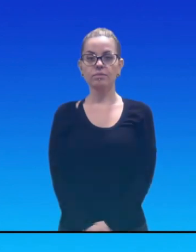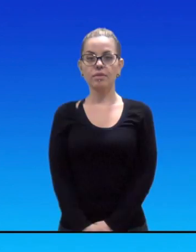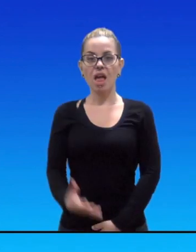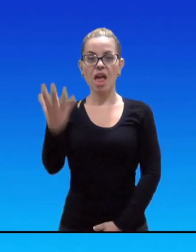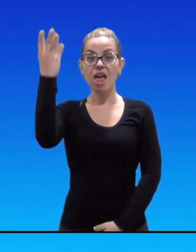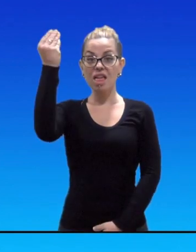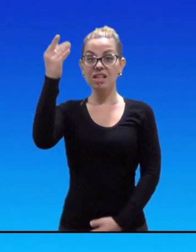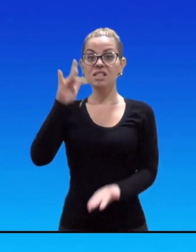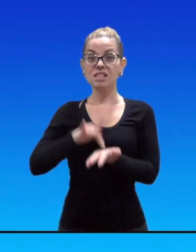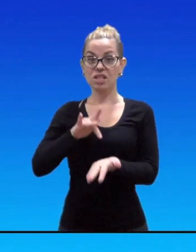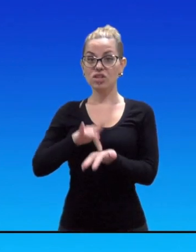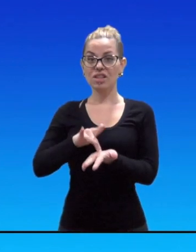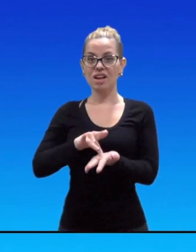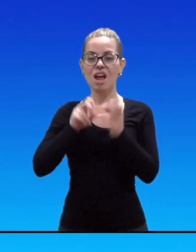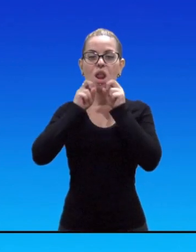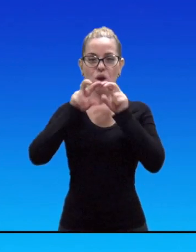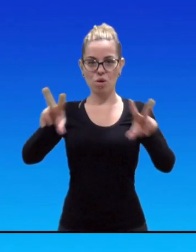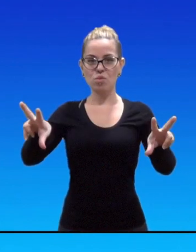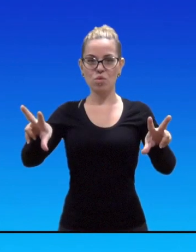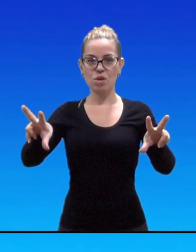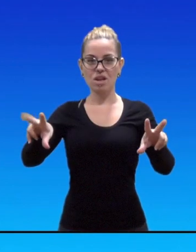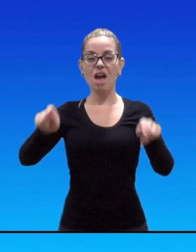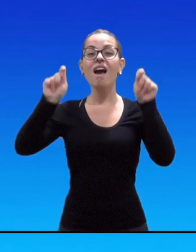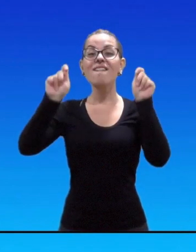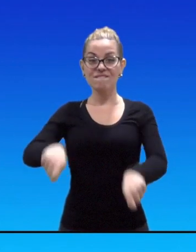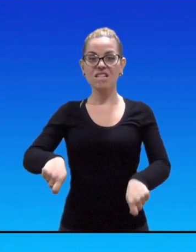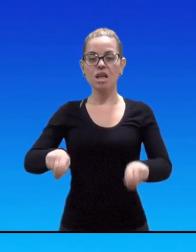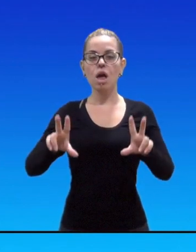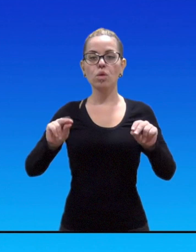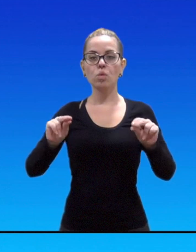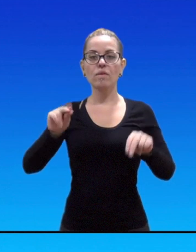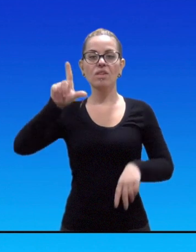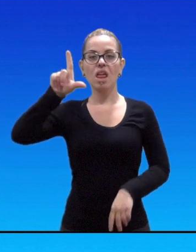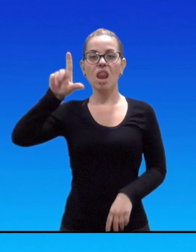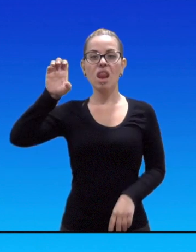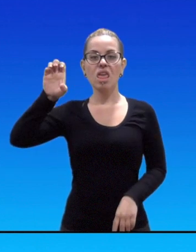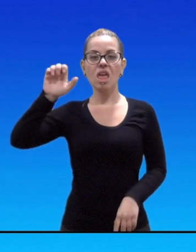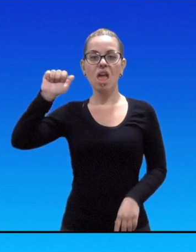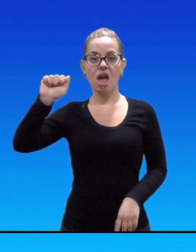La Sede Centrale ENS comunica che i nuovi LEA